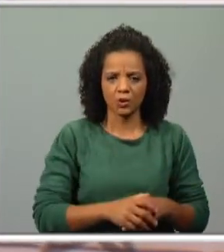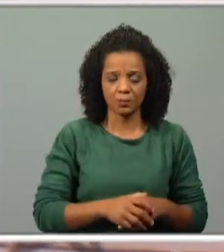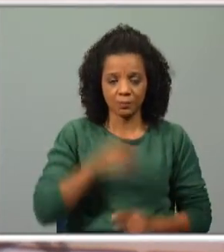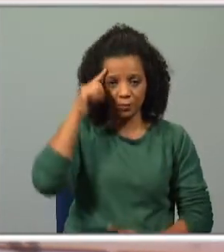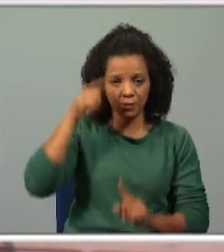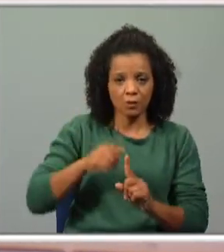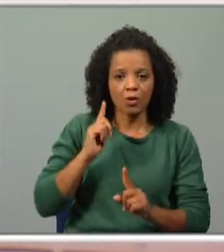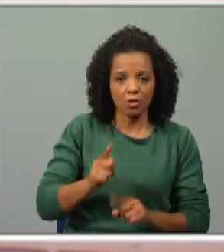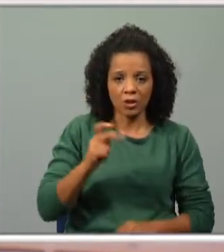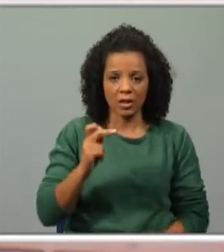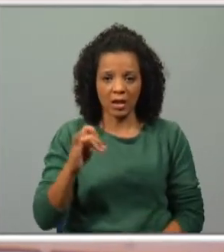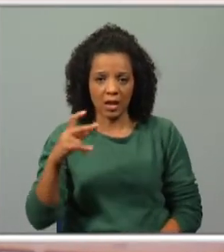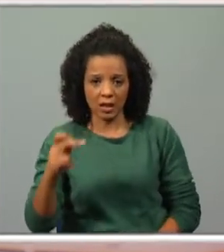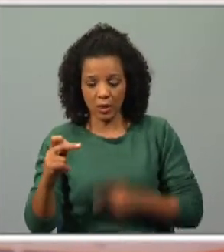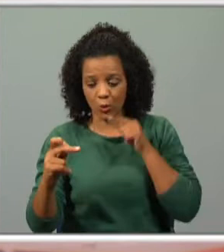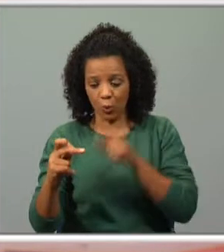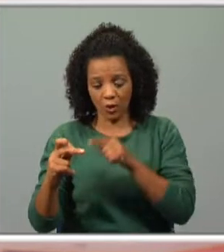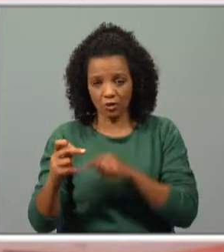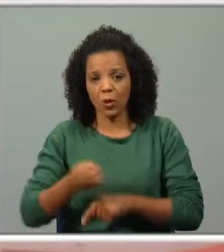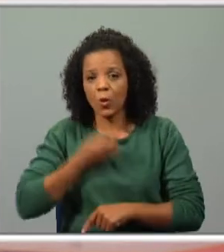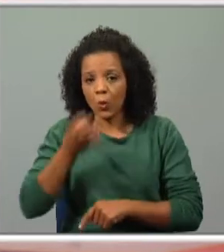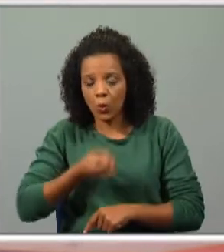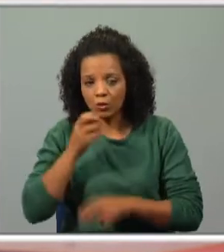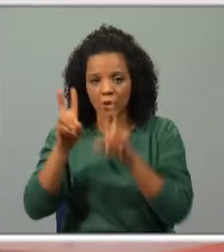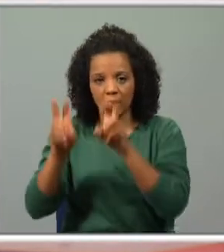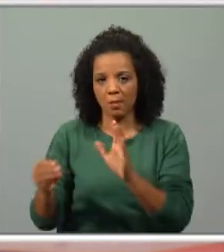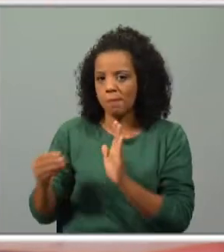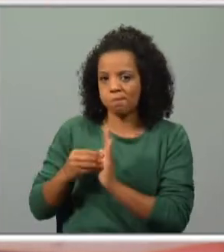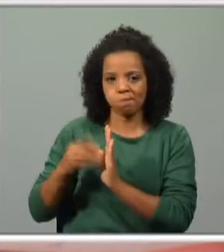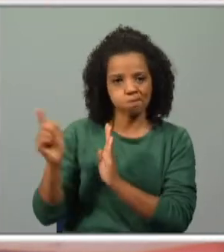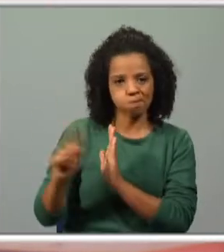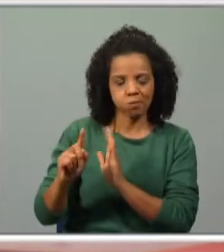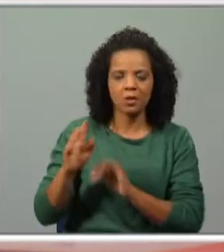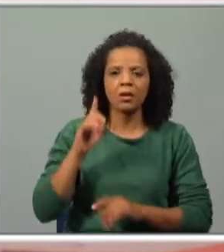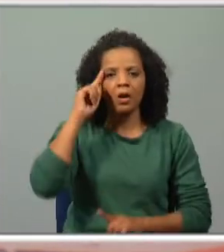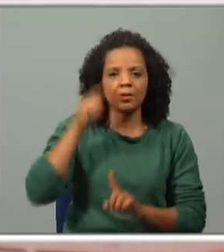com a aia com este conto que eu não intitulou dessa forma era inspirar 和那個我不知道的故事的女僕以這樣的方式命名是為了激發